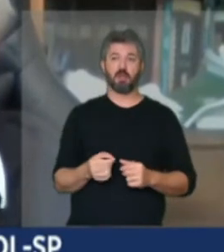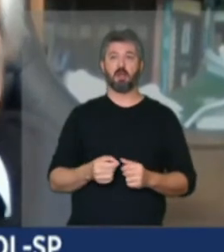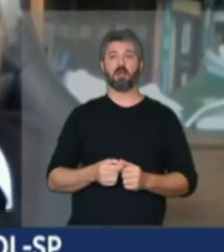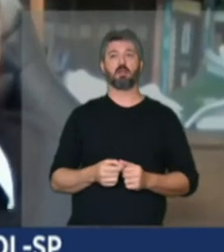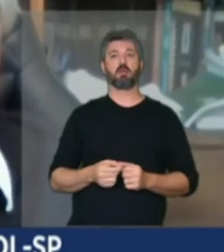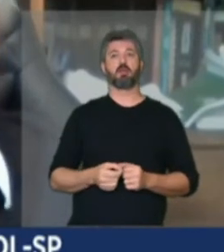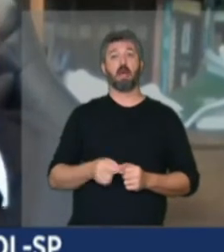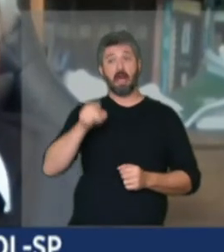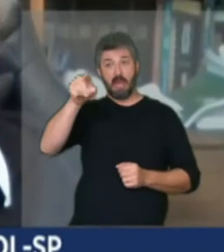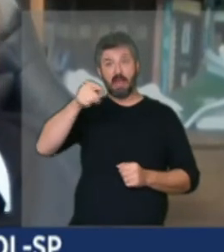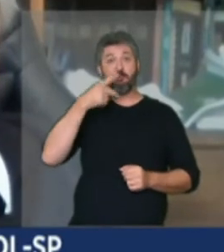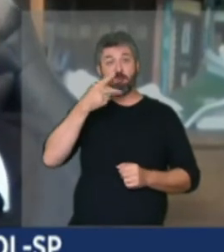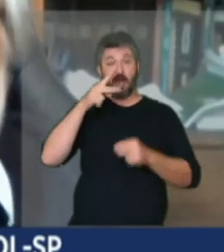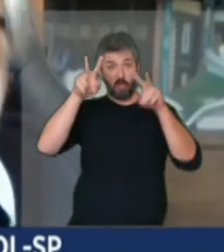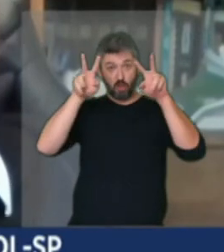SE ELE ACHA QUE É POSSÍVEL